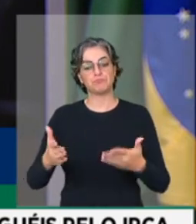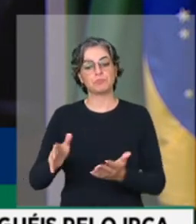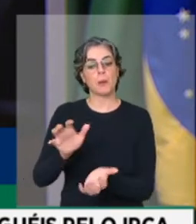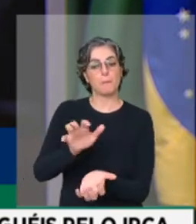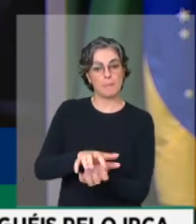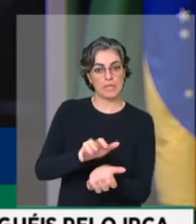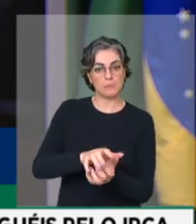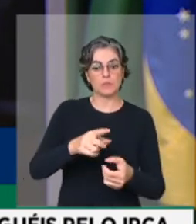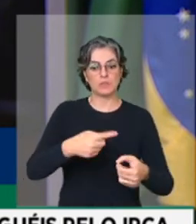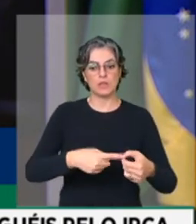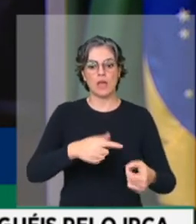DE PERNAMBUCO, NA CIDADE DE ABREU E LIMA O RIO GRANDE DO